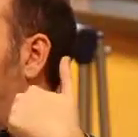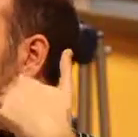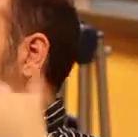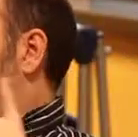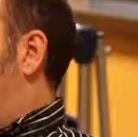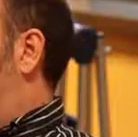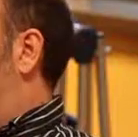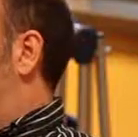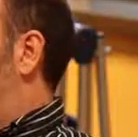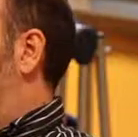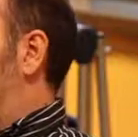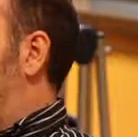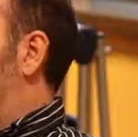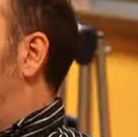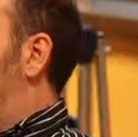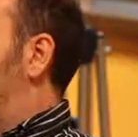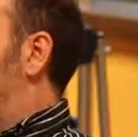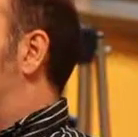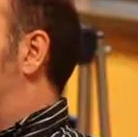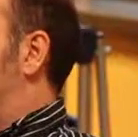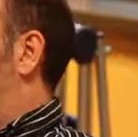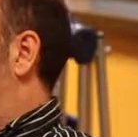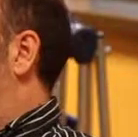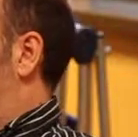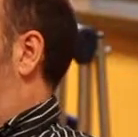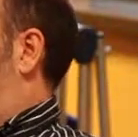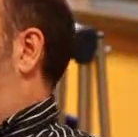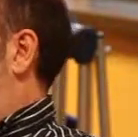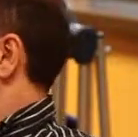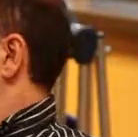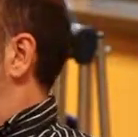mal usada por los políticos nos ha llevado a esta situación.